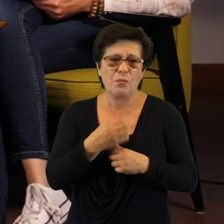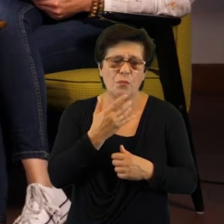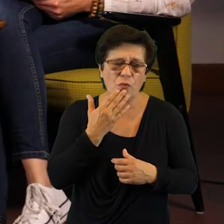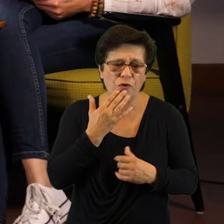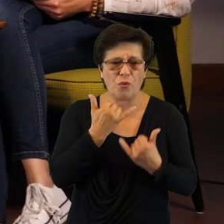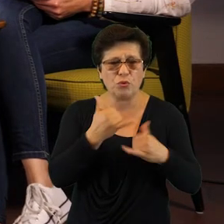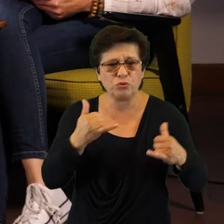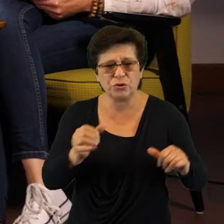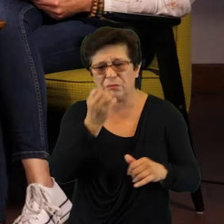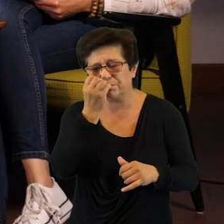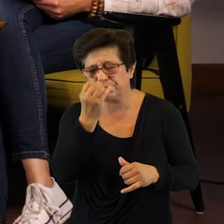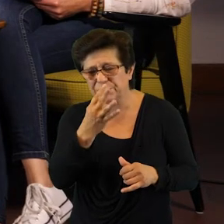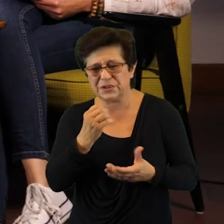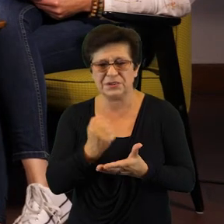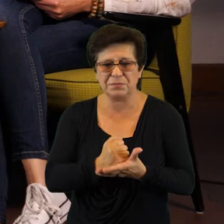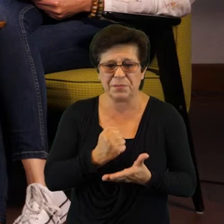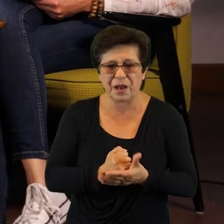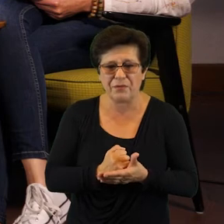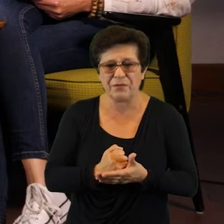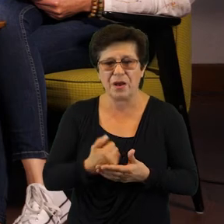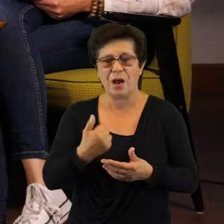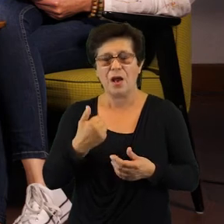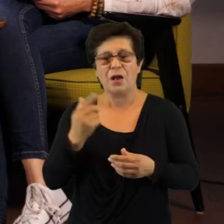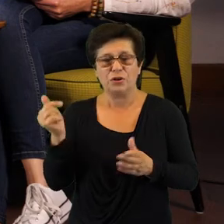że nie chcą się asymilować, że nie są lojalni wobec Polski.